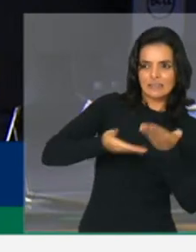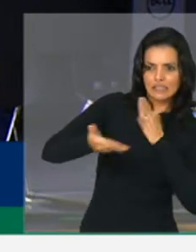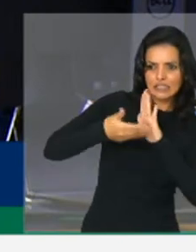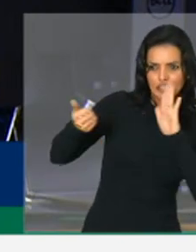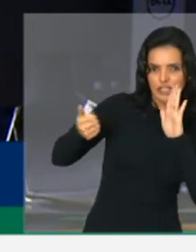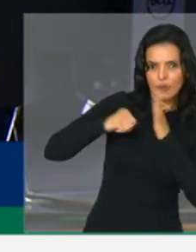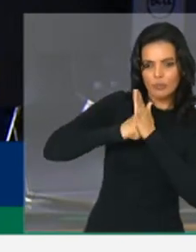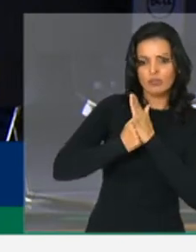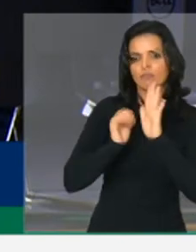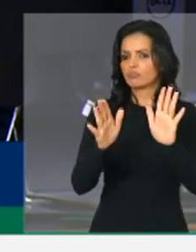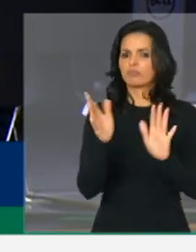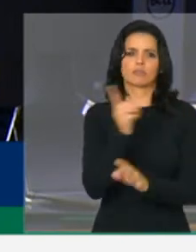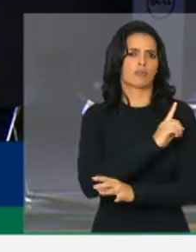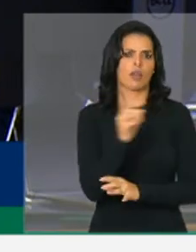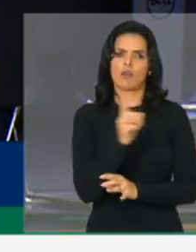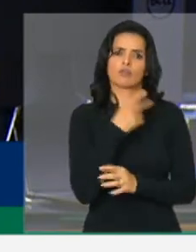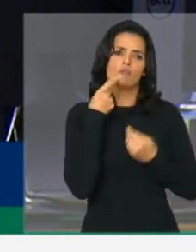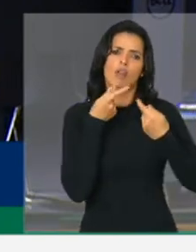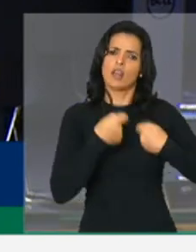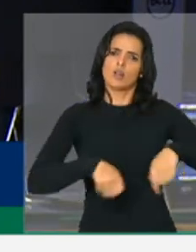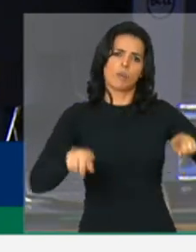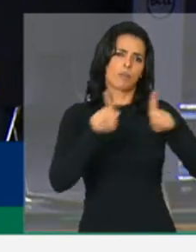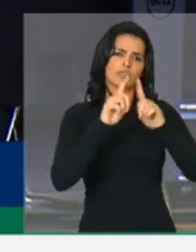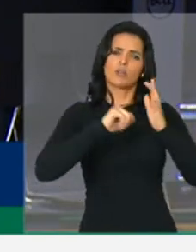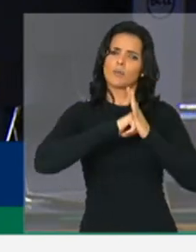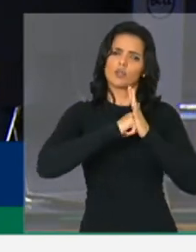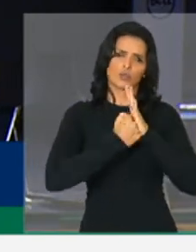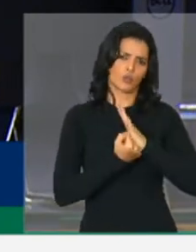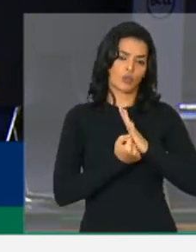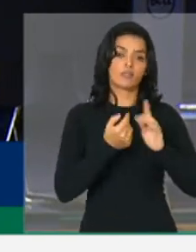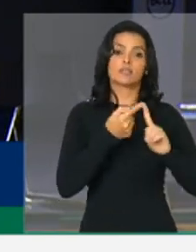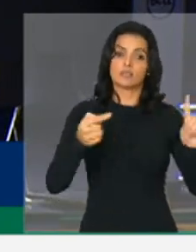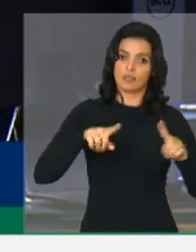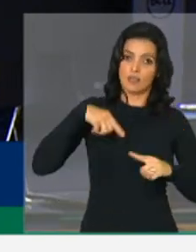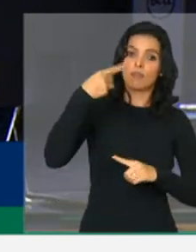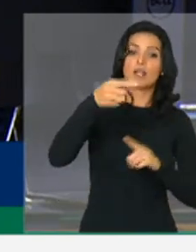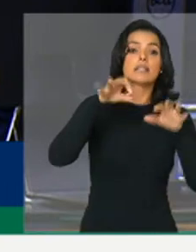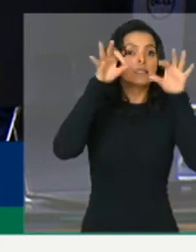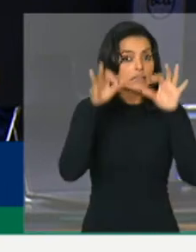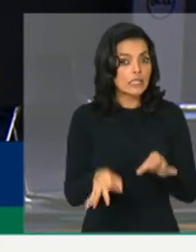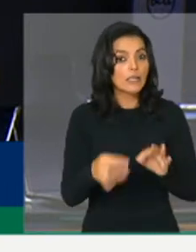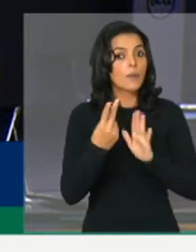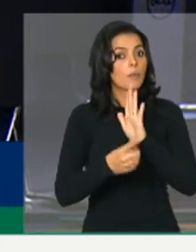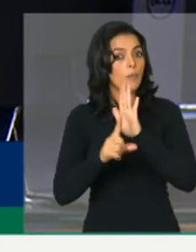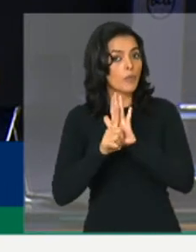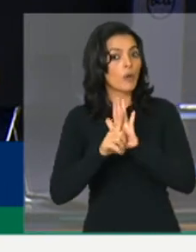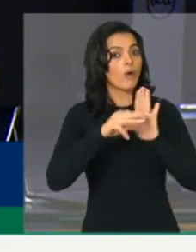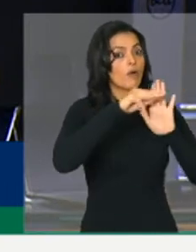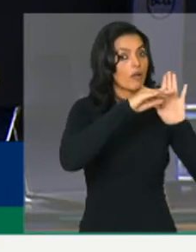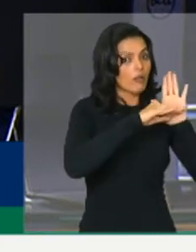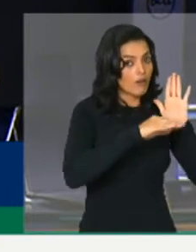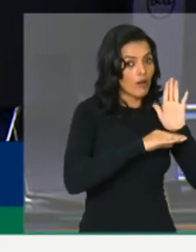QUE VEM. ESTAMOS RETIRANDO A OBSTRUÇÃO. [PRESIDENTE]: OBRIGADO. RETIRADA A OBSTRUÇÃO. PARA OFERECER